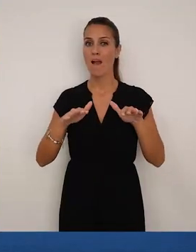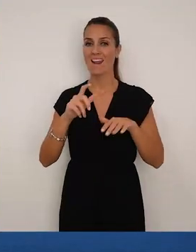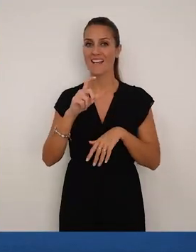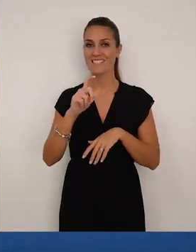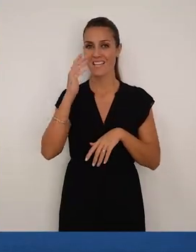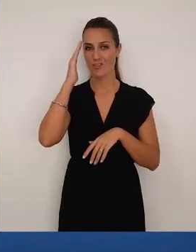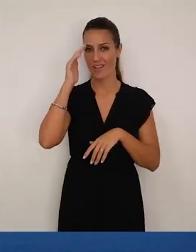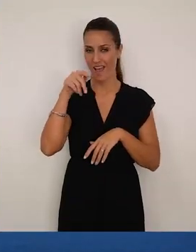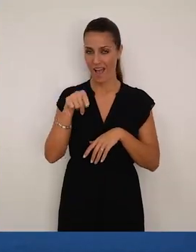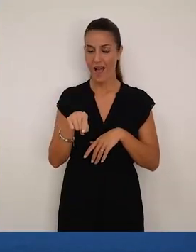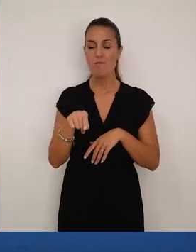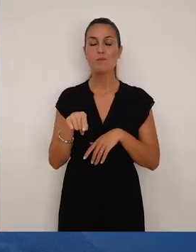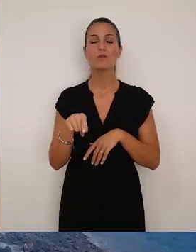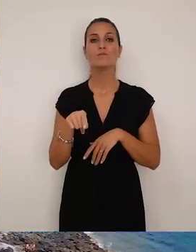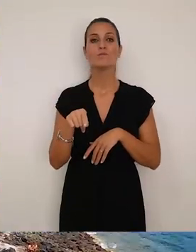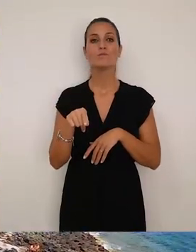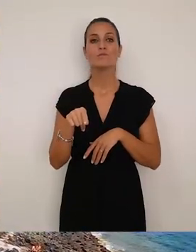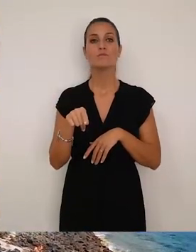Il mare di Castrignano è dominato dalla bellezza